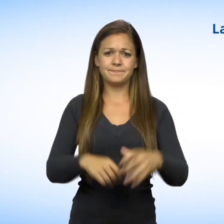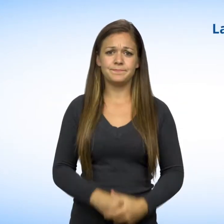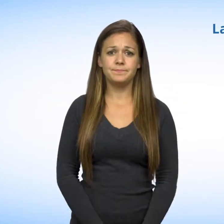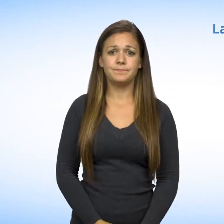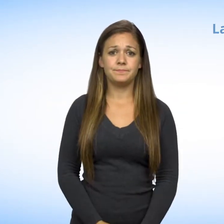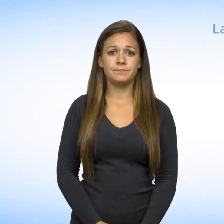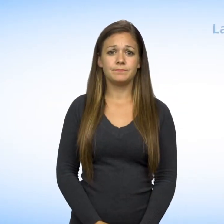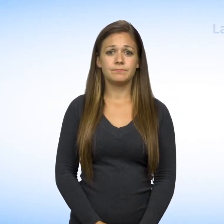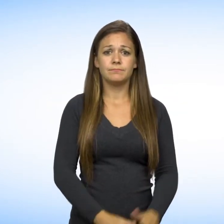La lésion de droits